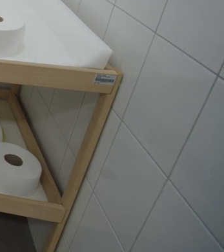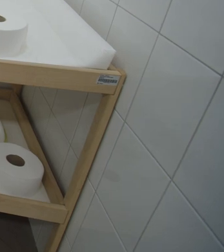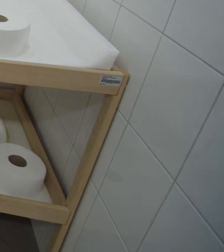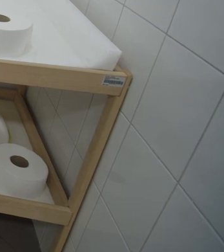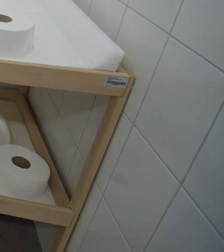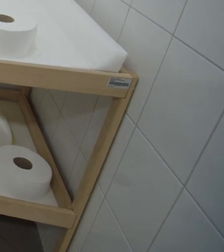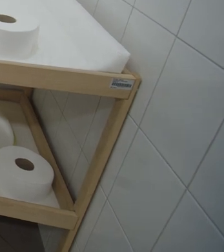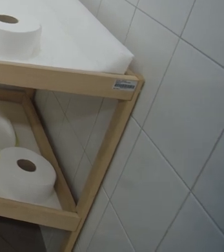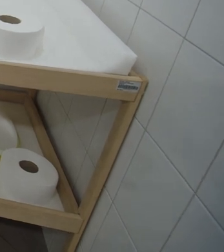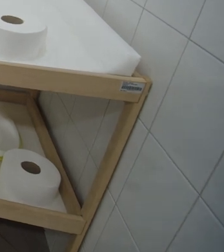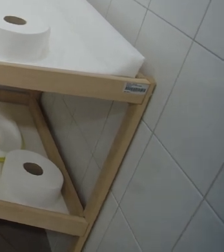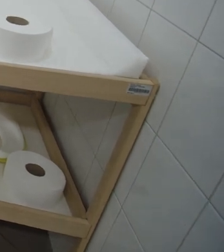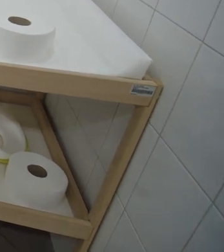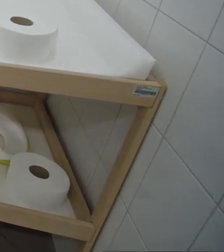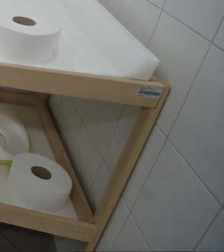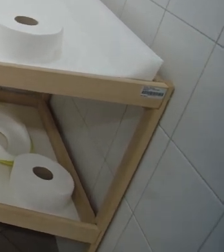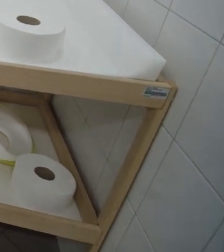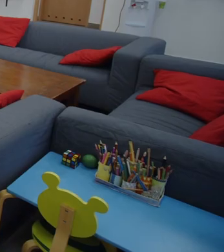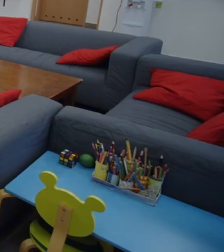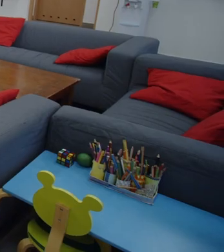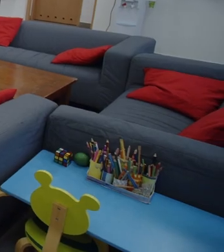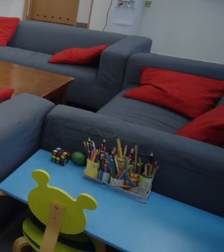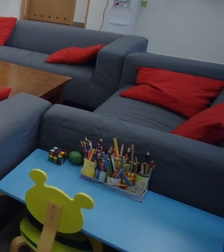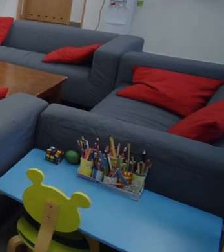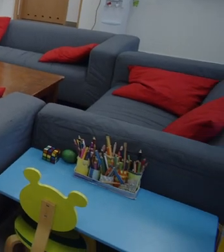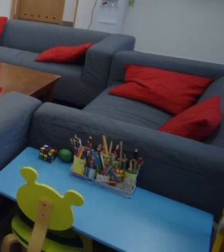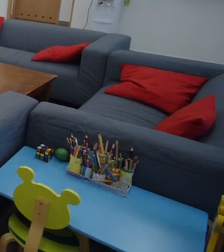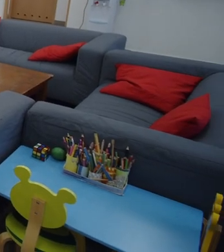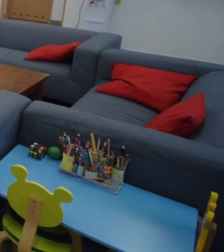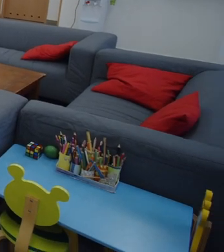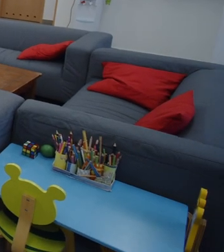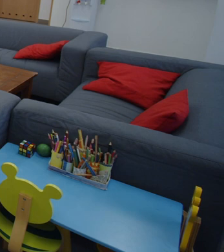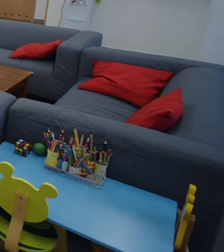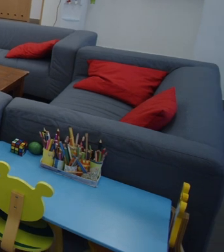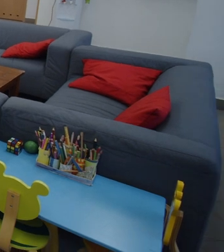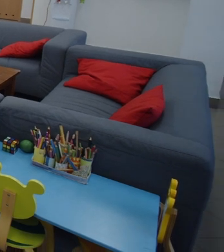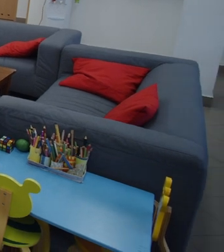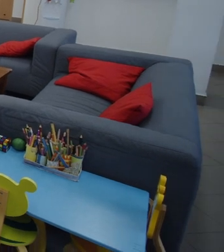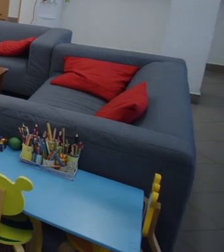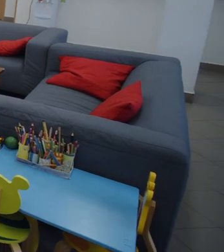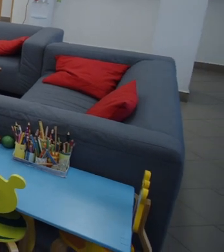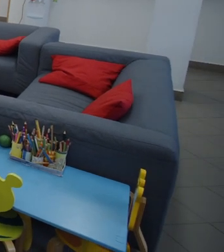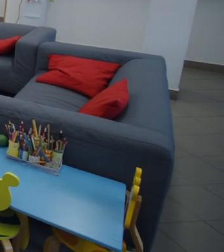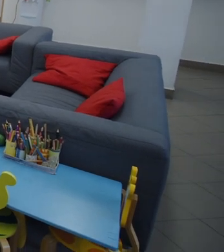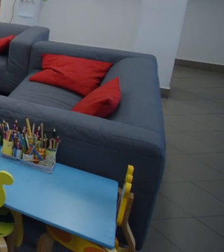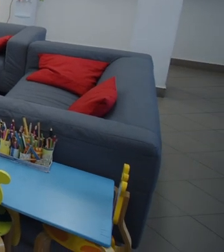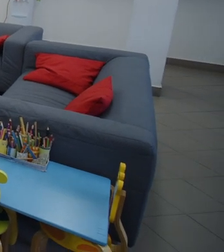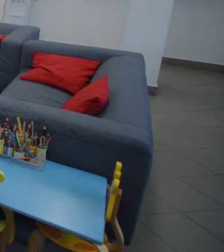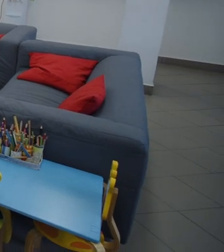Obok muszli system wyzywania pomocy. Sala klubowa. Przestronne pomieszczenie z trzema kanapami i stolikiem na środku.